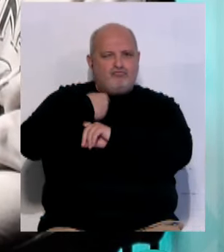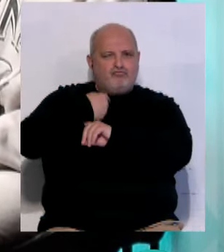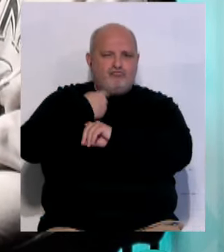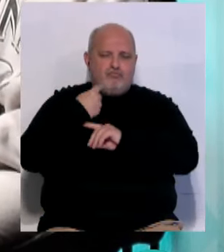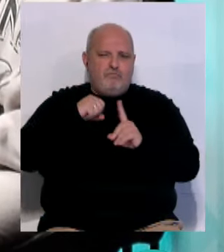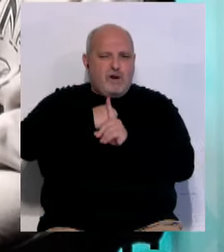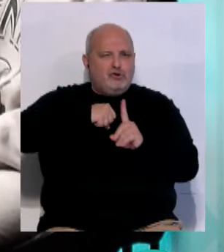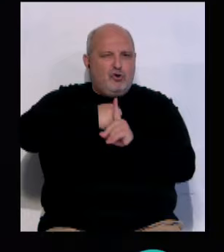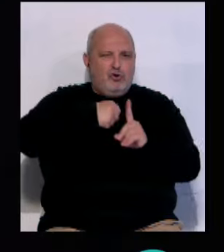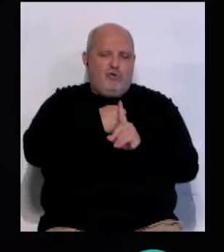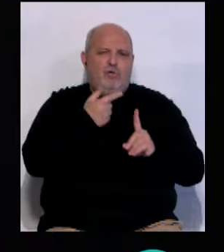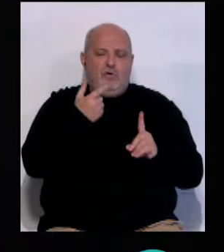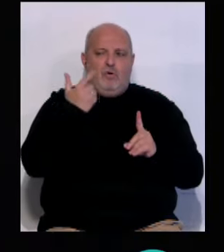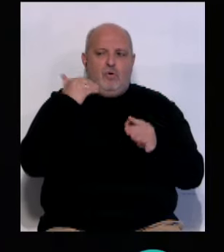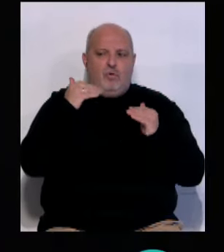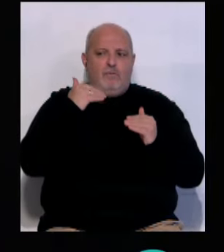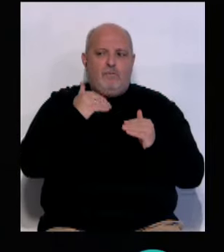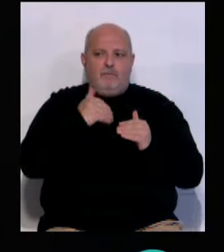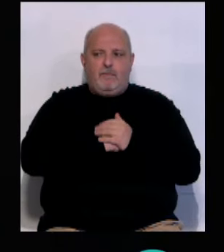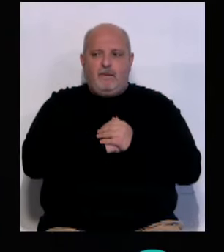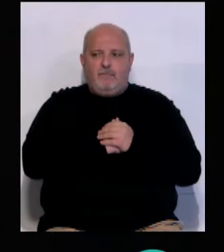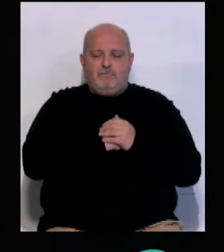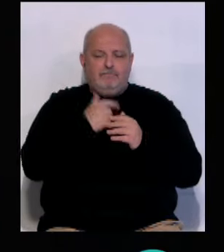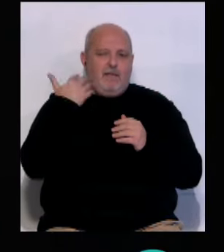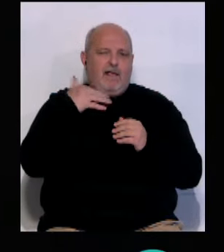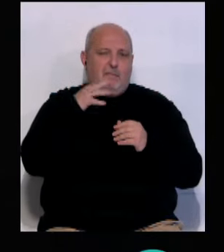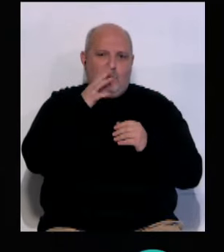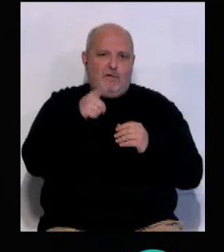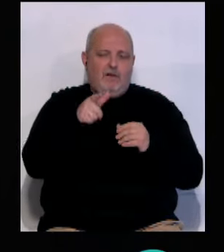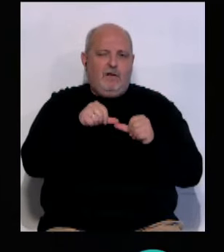Ojalá alguna vez creo que no sé si ha hecho alguna vez eso en con Cervera porque también jugé partido